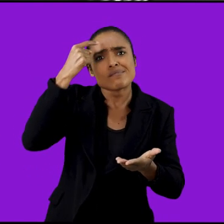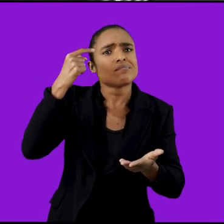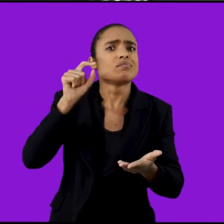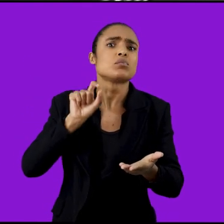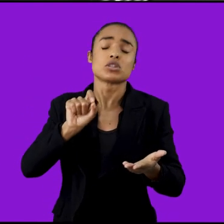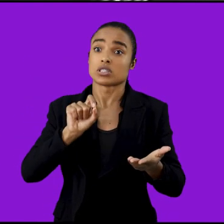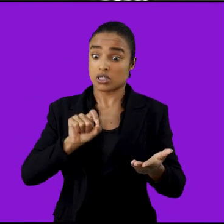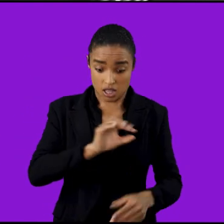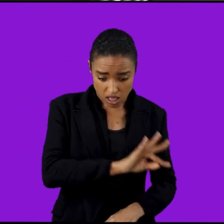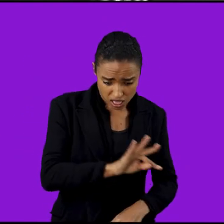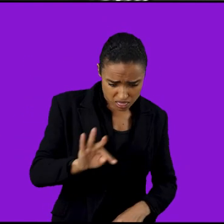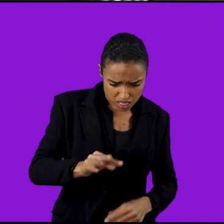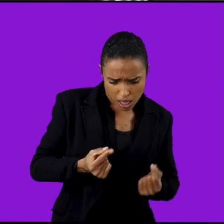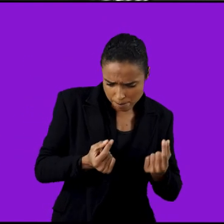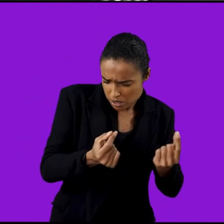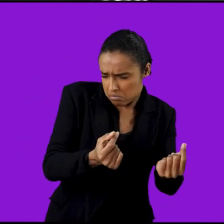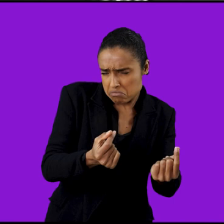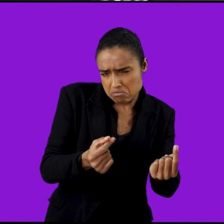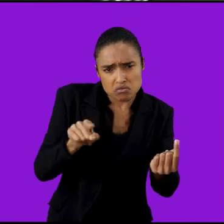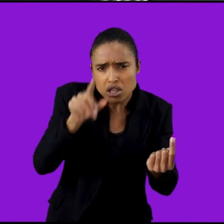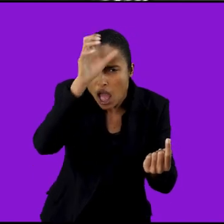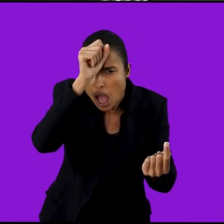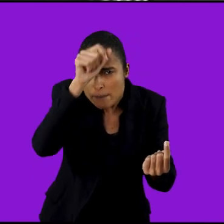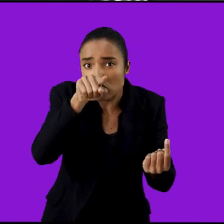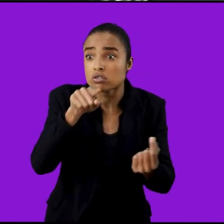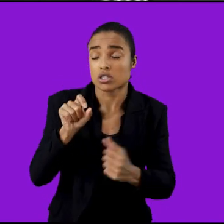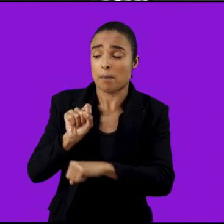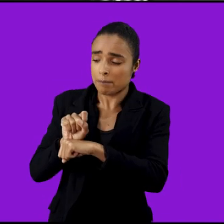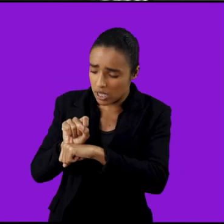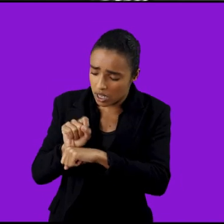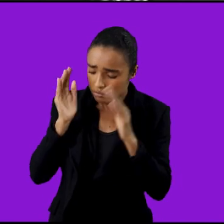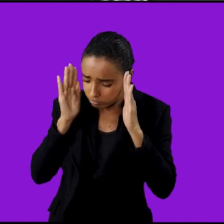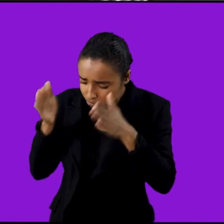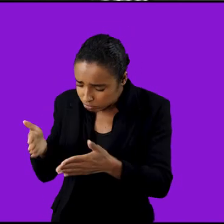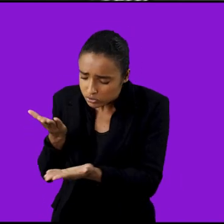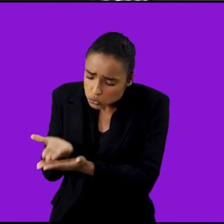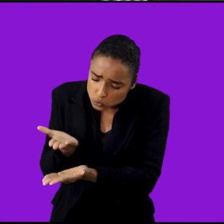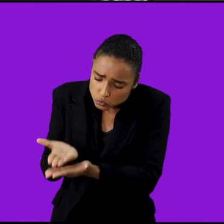do curso. É a questão da mentalidade. Porque técnica, precificação. Tu vai aprender.